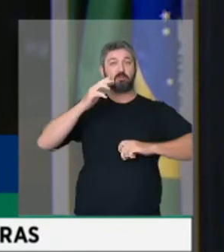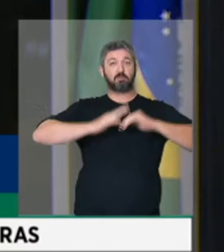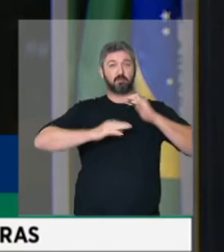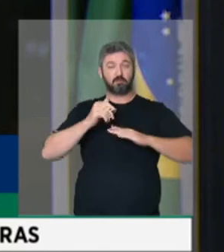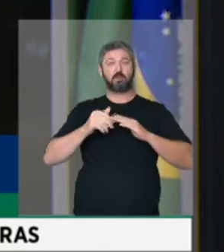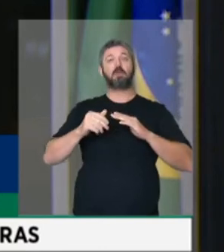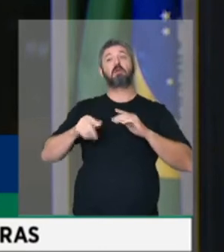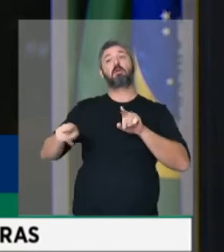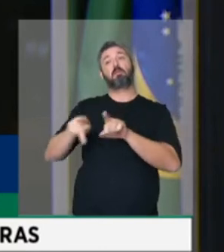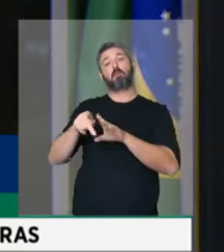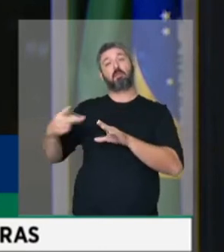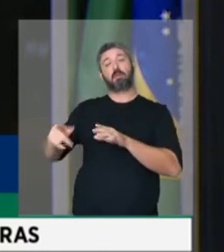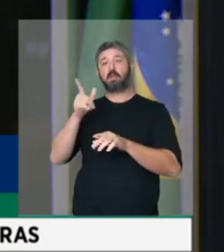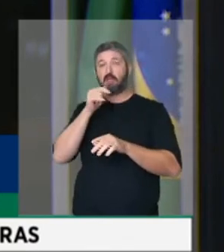PARA OS NOSSOS JOVENS. E PARA DEIXAR CLARO, ESSES